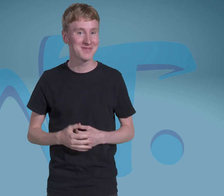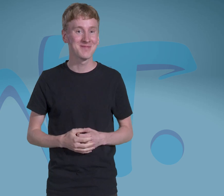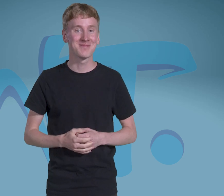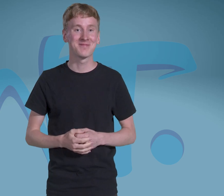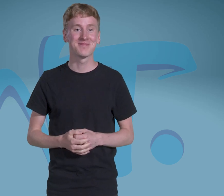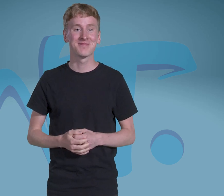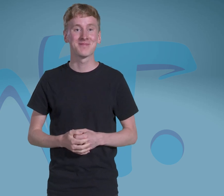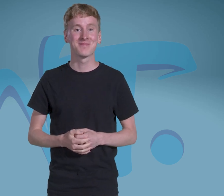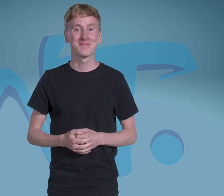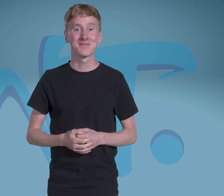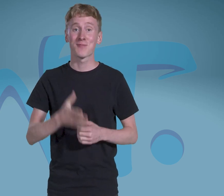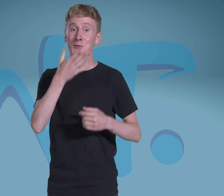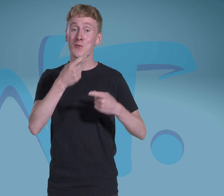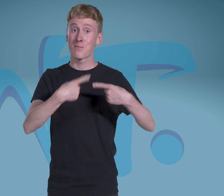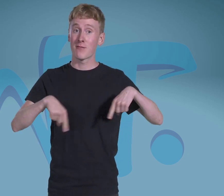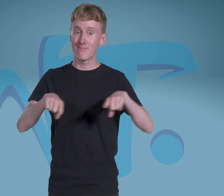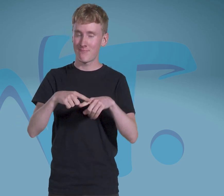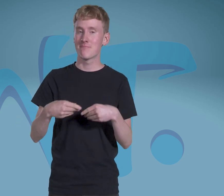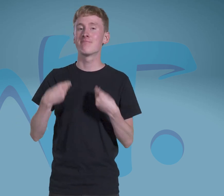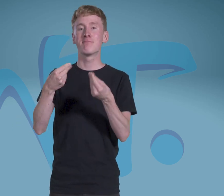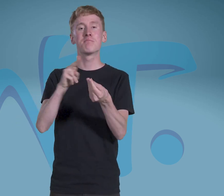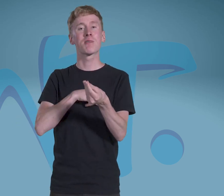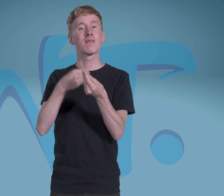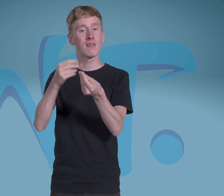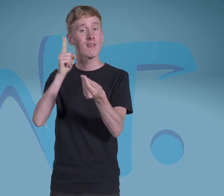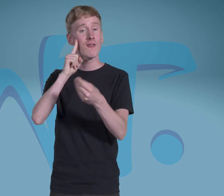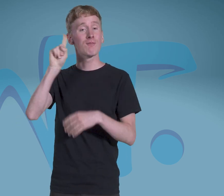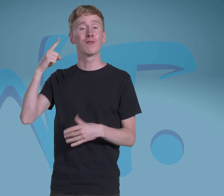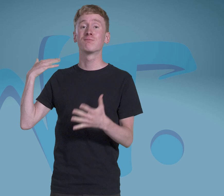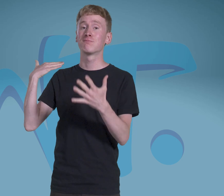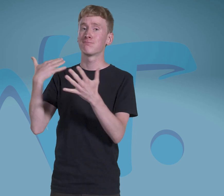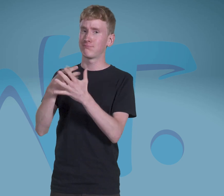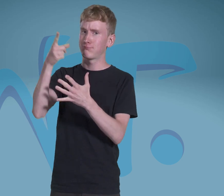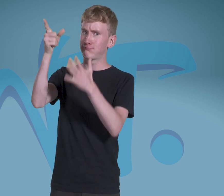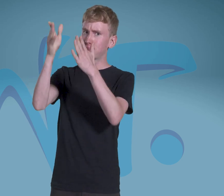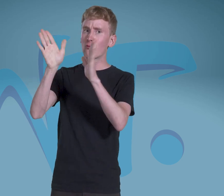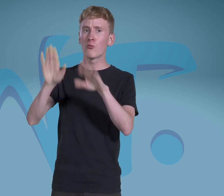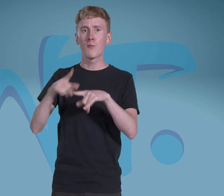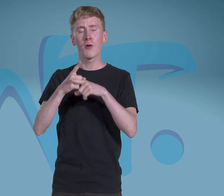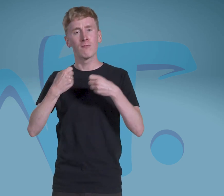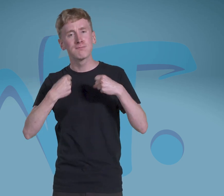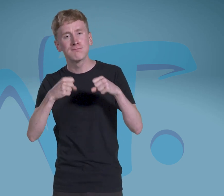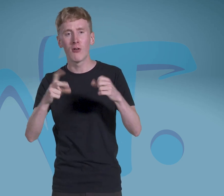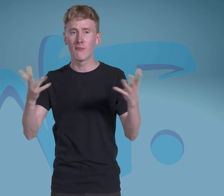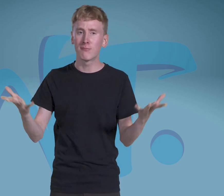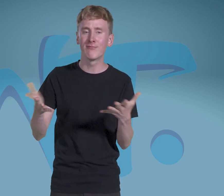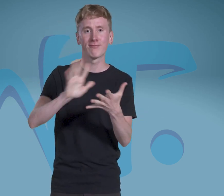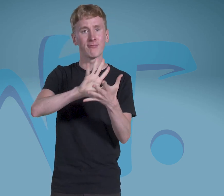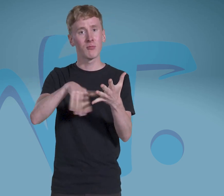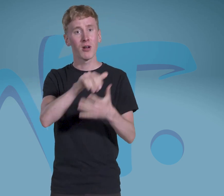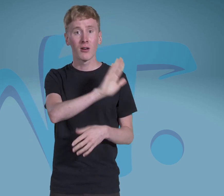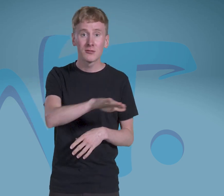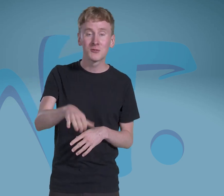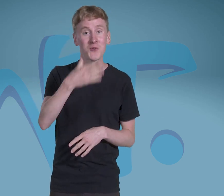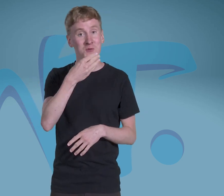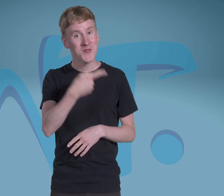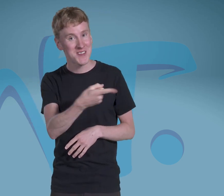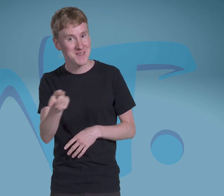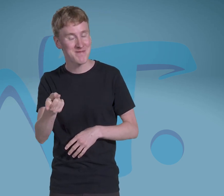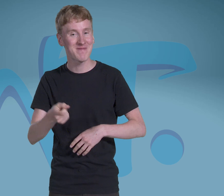Nuorisotoimikunta palkitsee vuosittain yhden henkilön, joka on toiminut viittomakielisten lasten ja nuorten hyväksi.